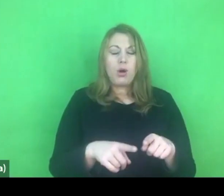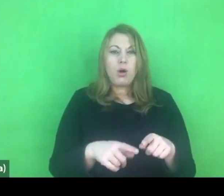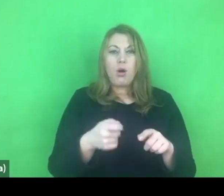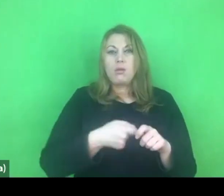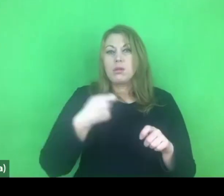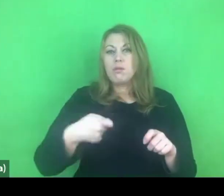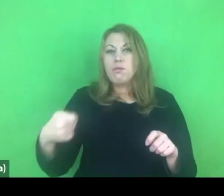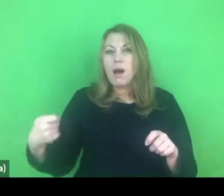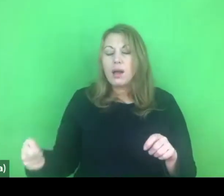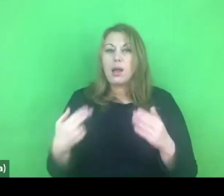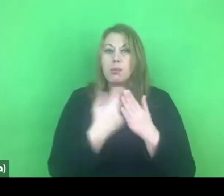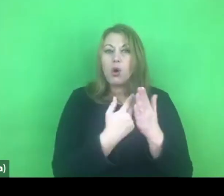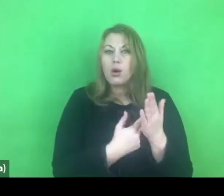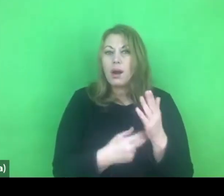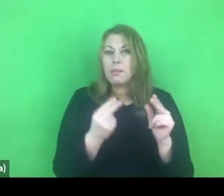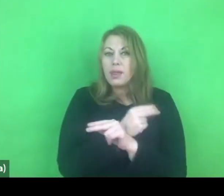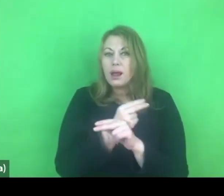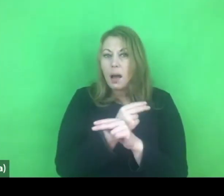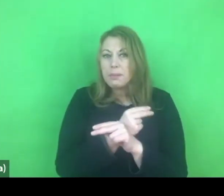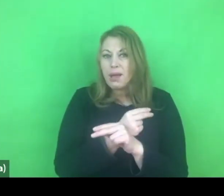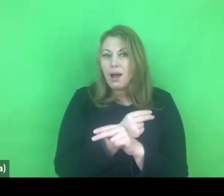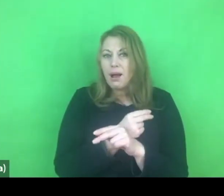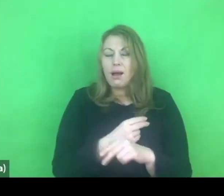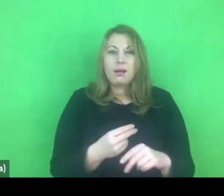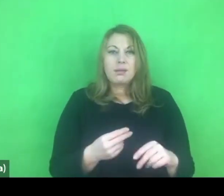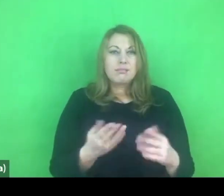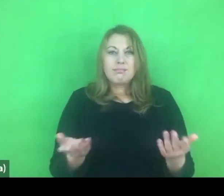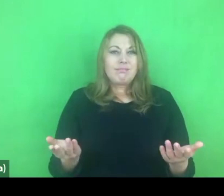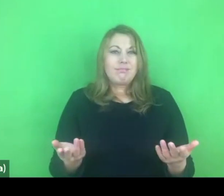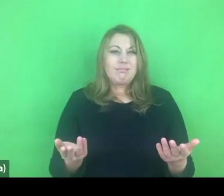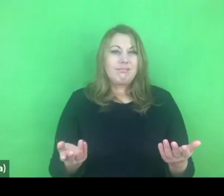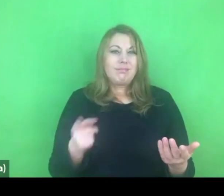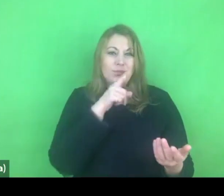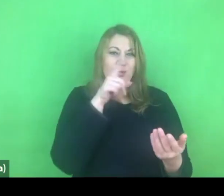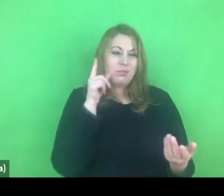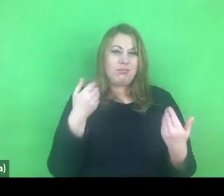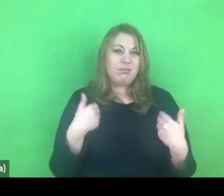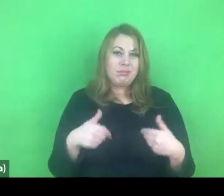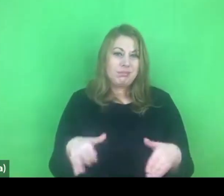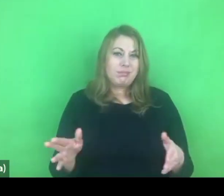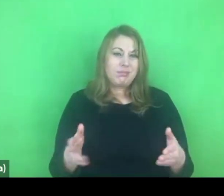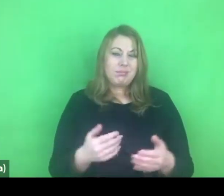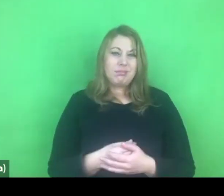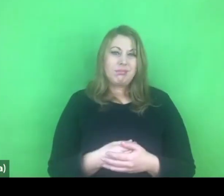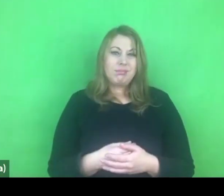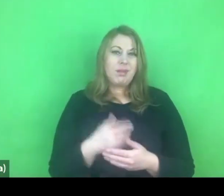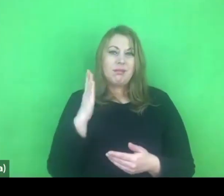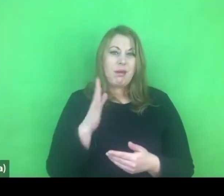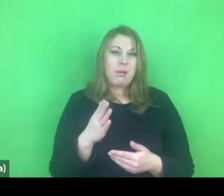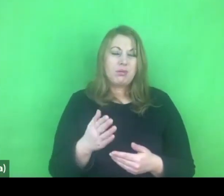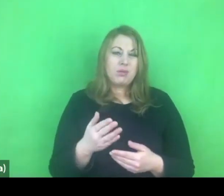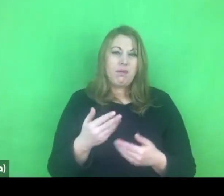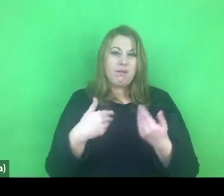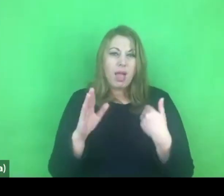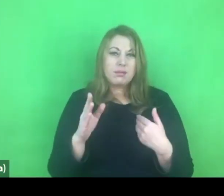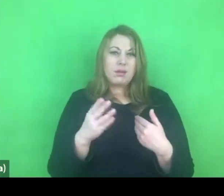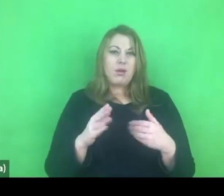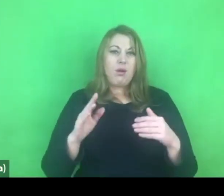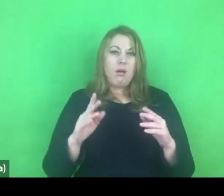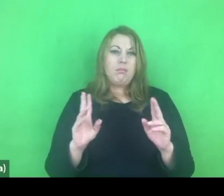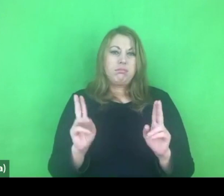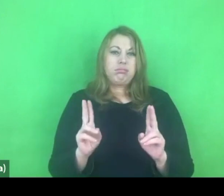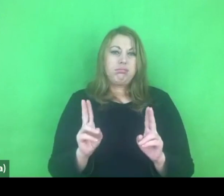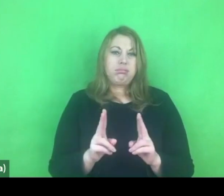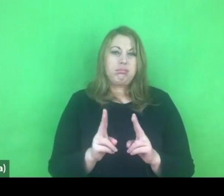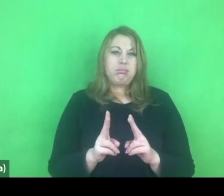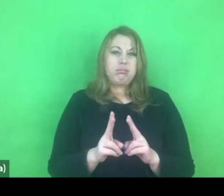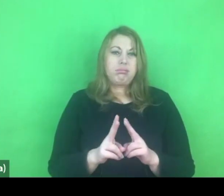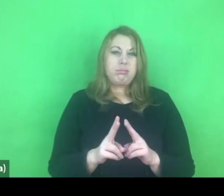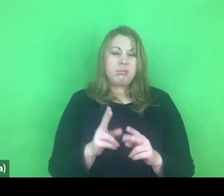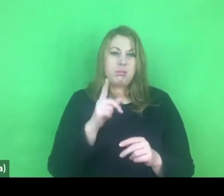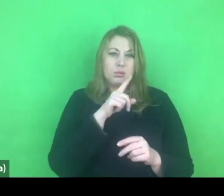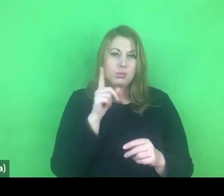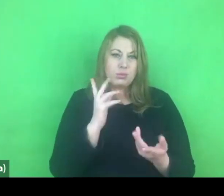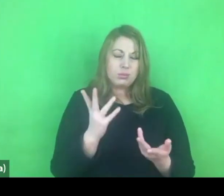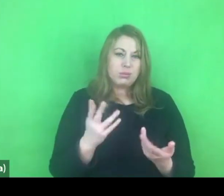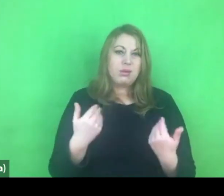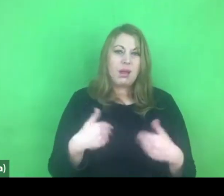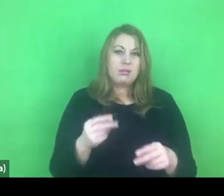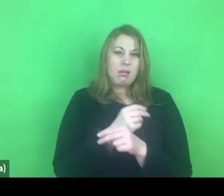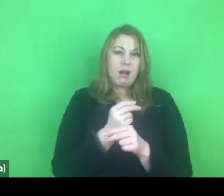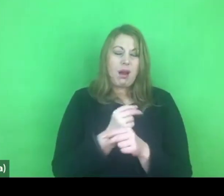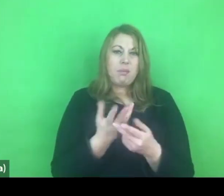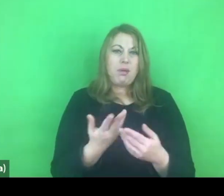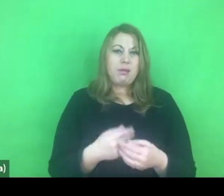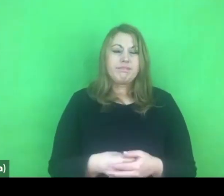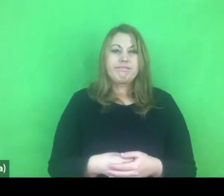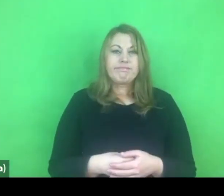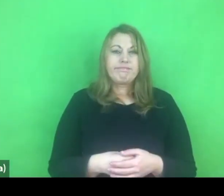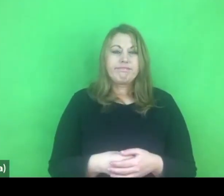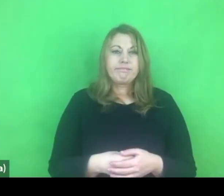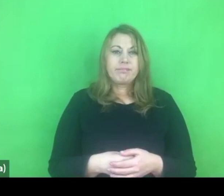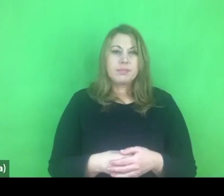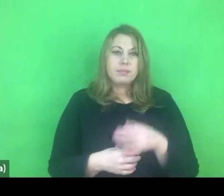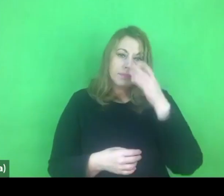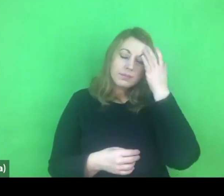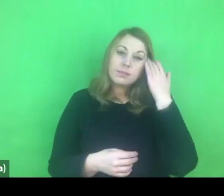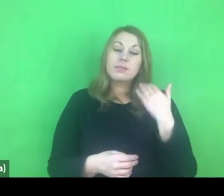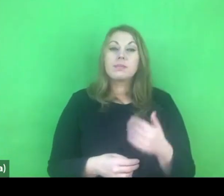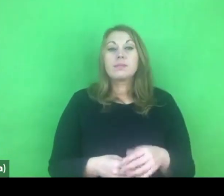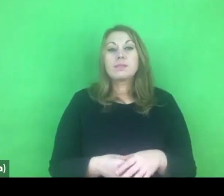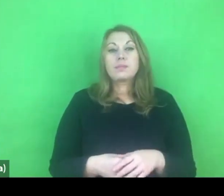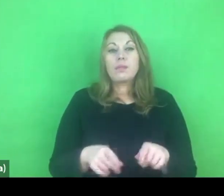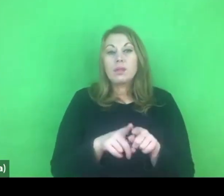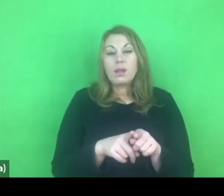wyobrażam sobie, że to nie będzie wpływało na zwiększanie się tej liczby osób stosujących przemoc, które będą chciały brać udział w programach terapeutycznych czy korekcyjnych.